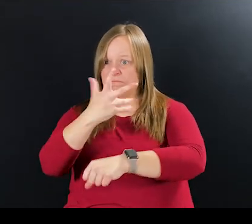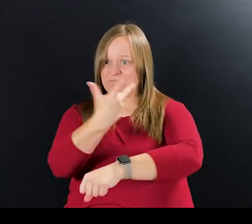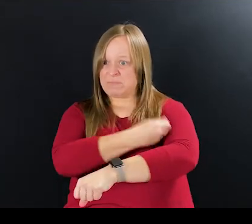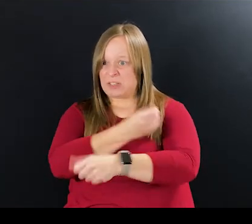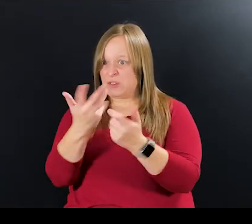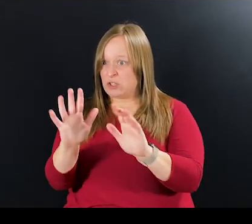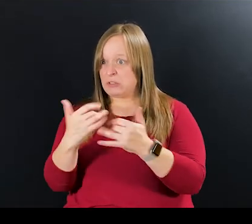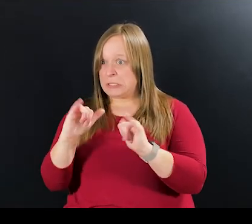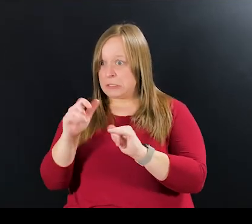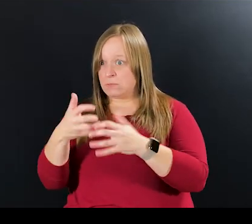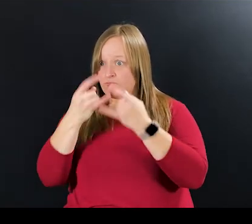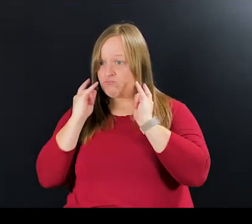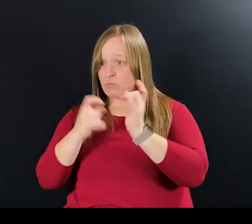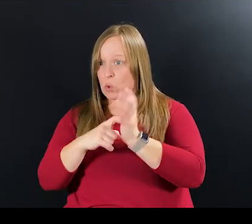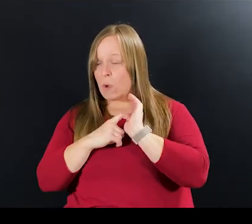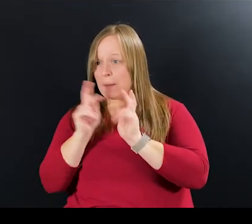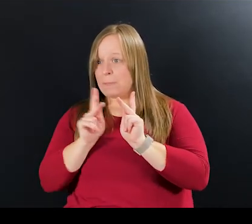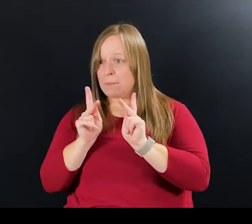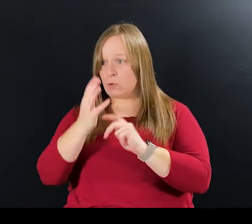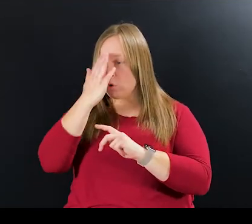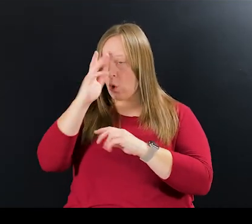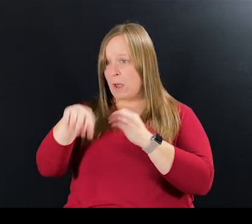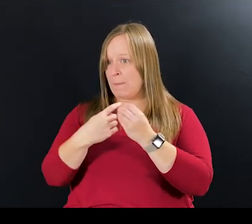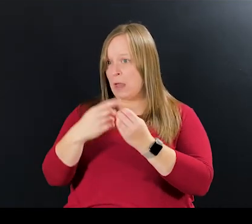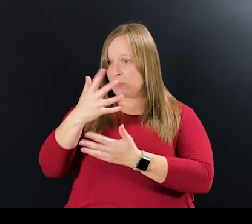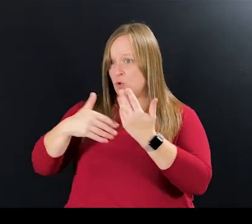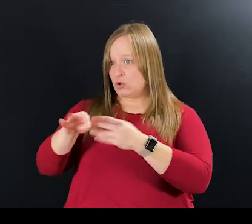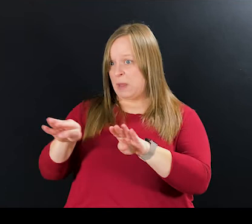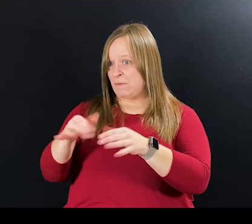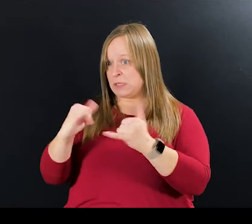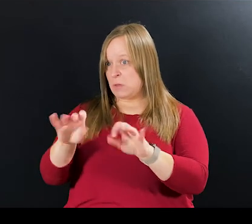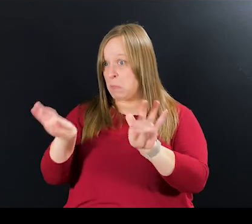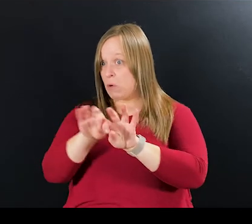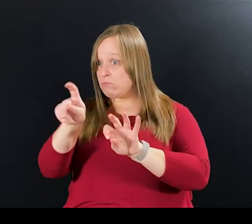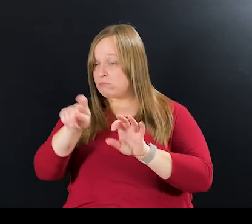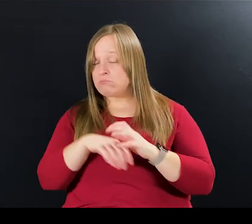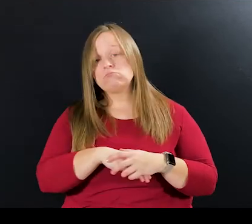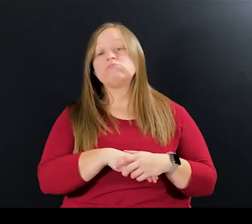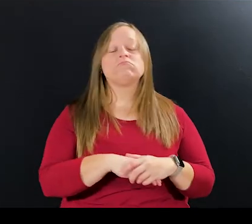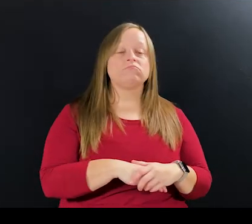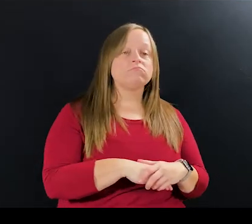después de haber sido vacunado? Y ¿qué debe saber la gente sobre el comportamiento social?